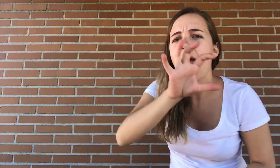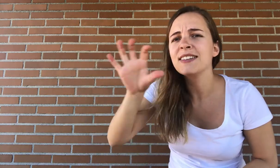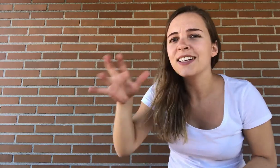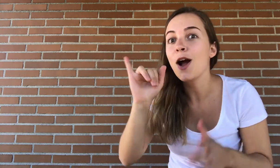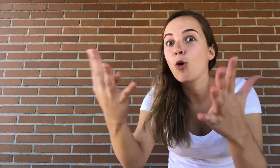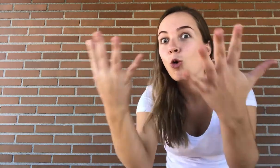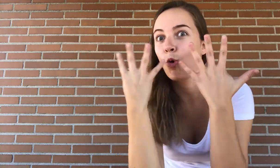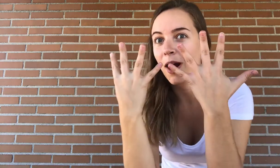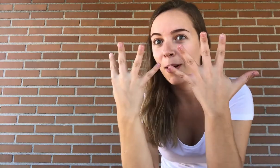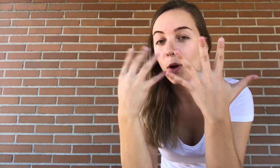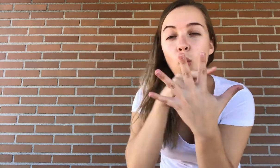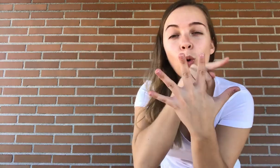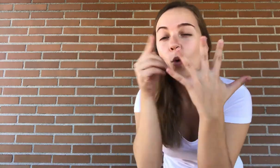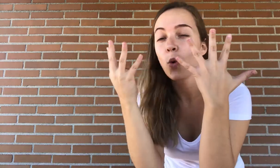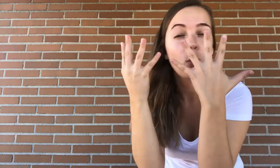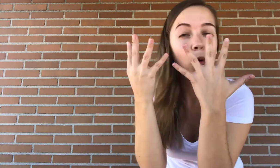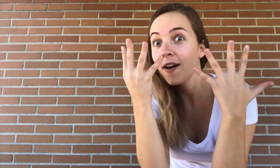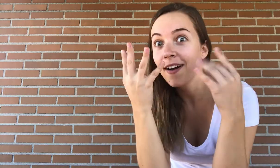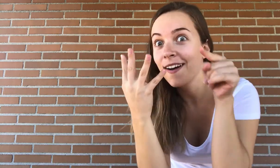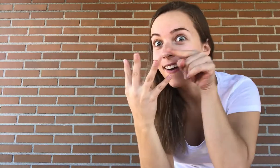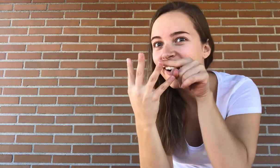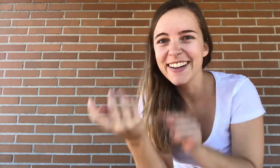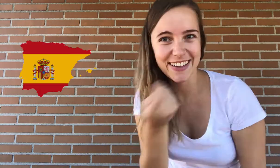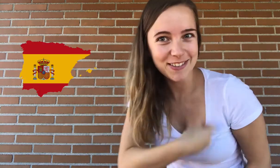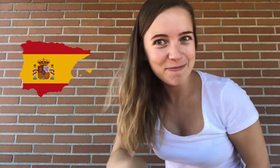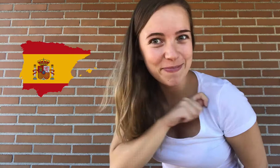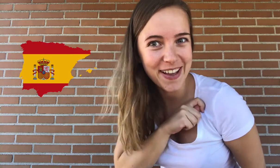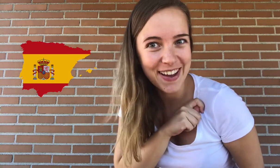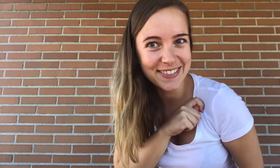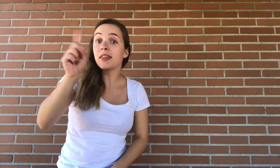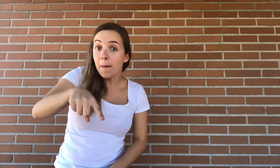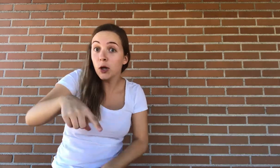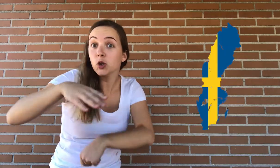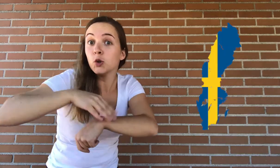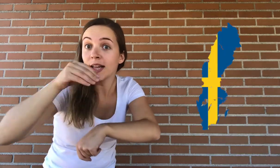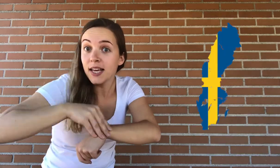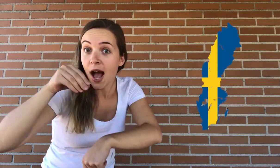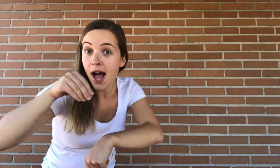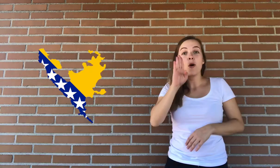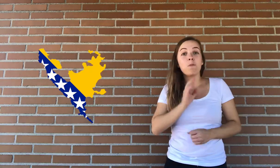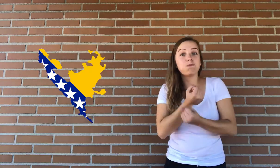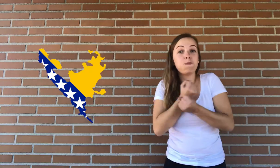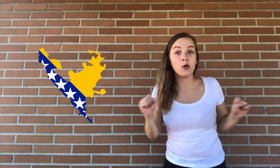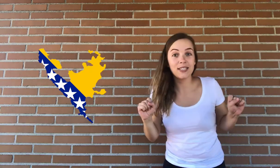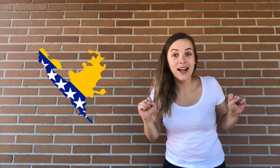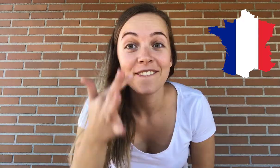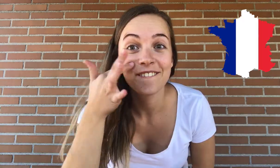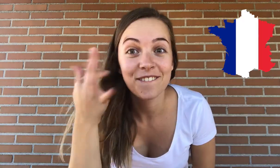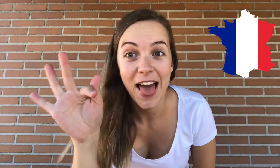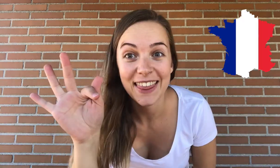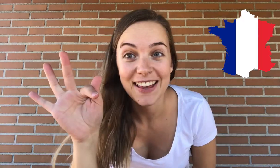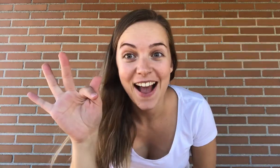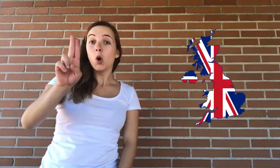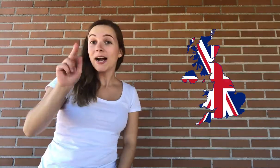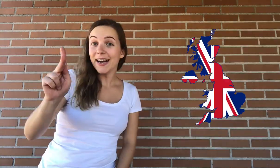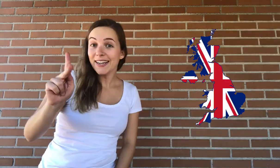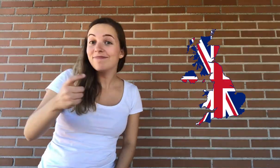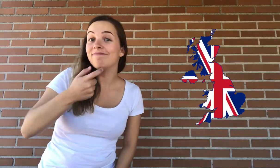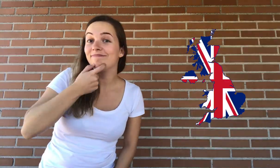participarán nueve países, entre los cuales se encuentra España, Suecia, Bosnia y Herzegovina, Francia Reino Unido,